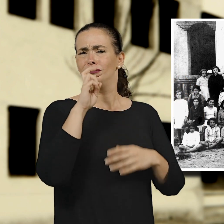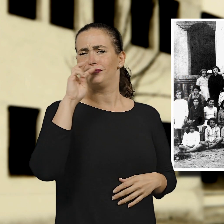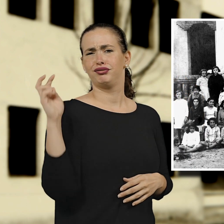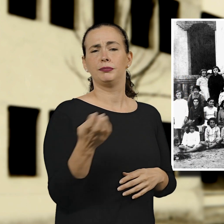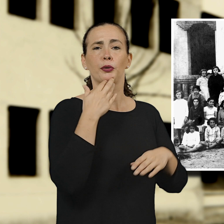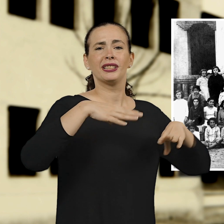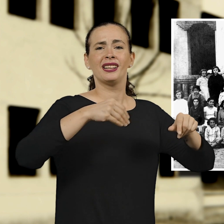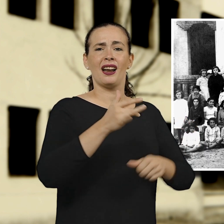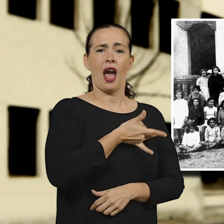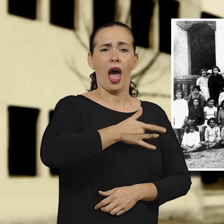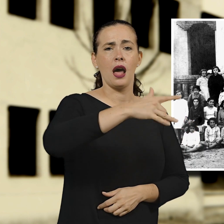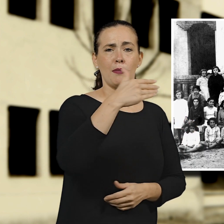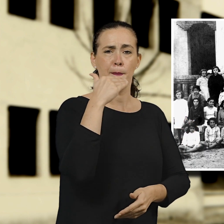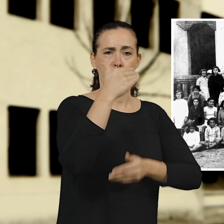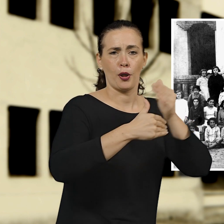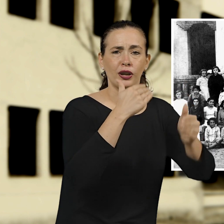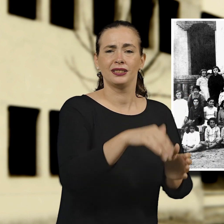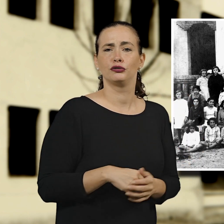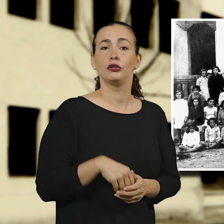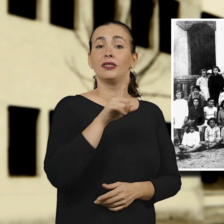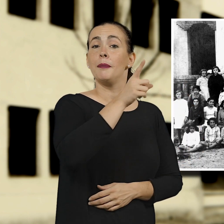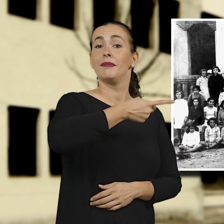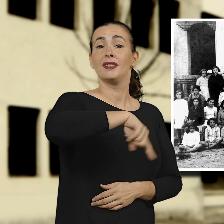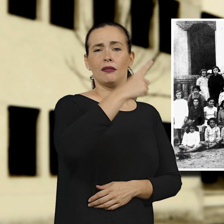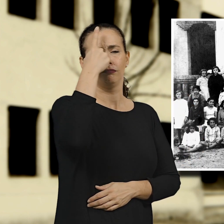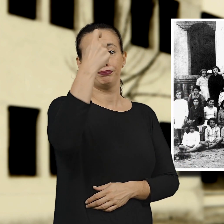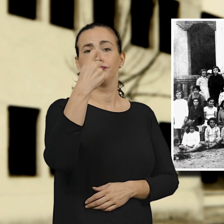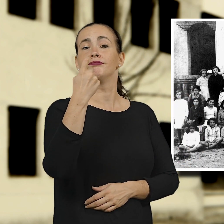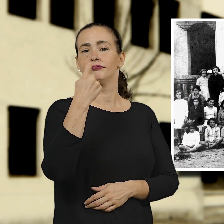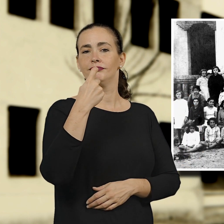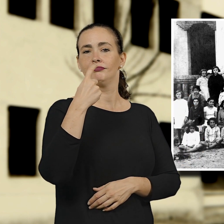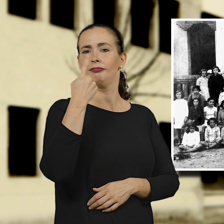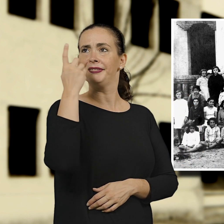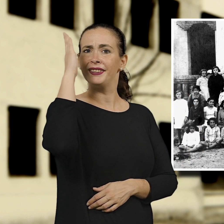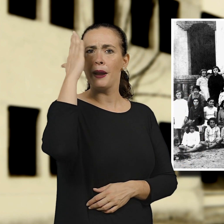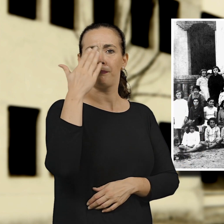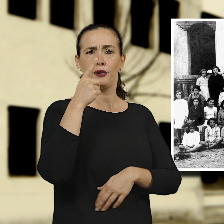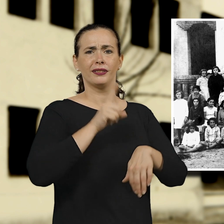els llibres que utilitzaven: Terra i ànima i El Progreso; el seguiment que feien de l’estació meteorològica